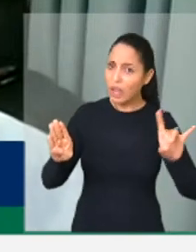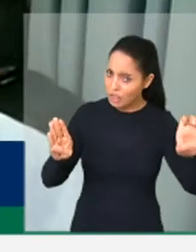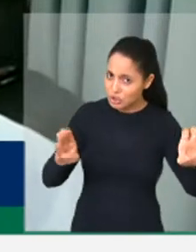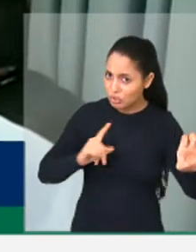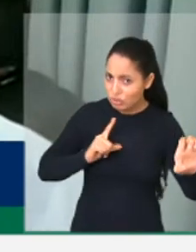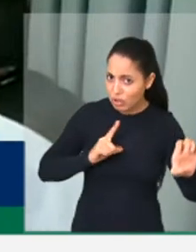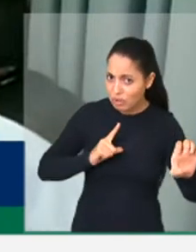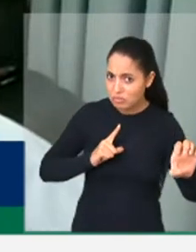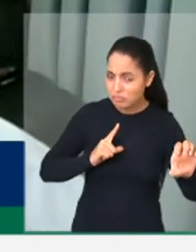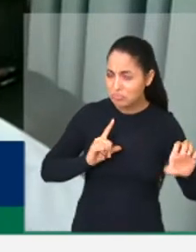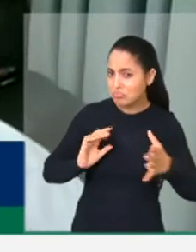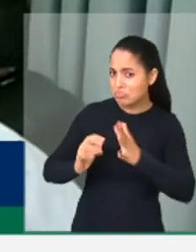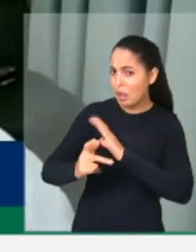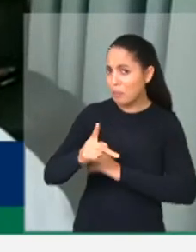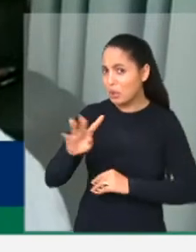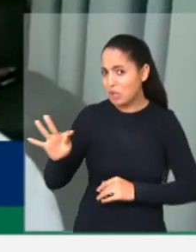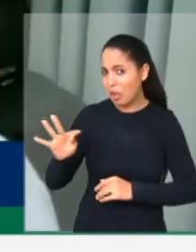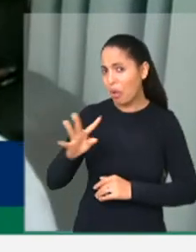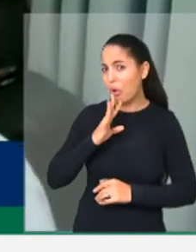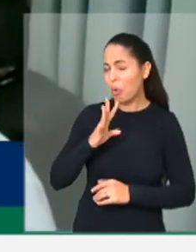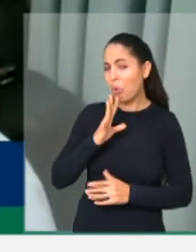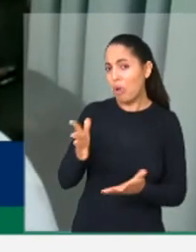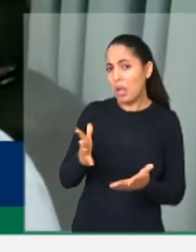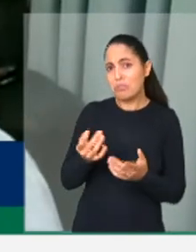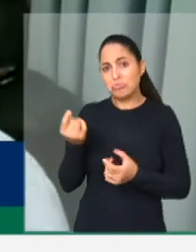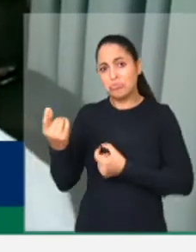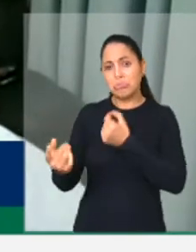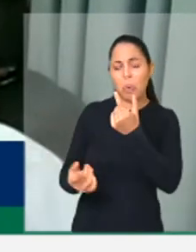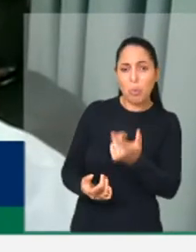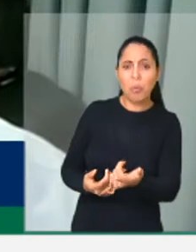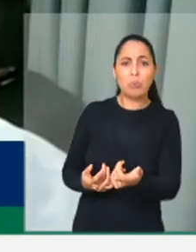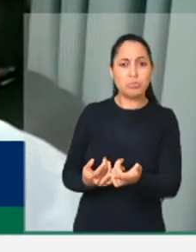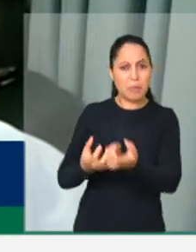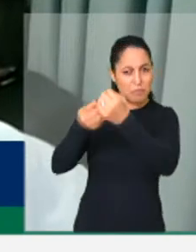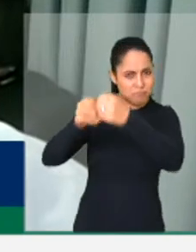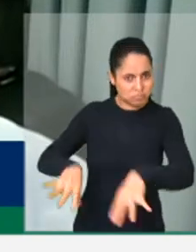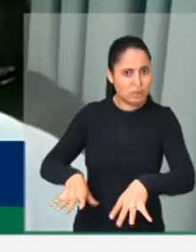O QUE É UMA EMPRESA COM 30, 40 ANOS DE FINANCIAMENTO POR EXEMPLO ONDE PEGOU A ÉPOCA COMO BEM DISSE O RELATOR DE